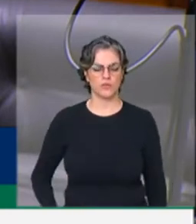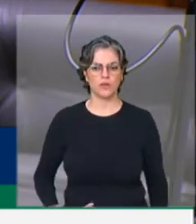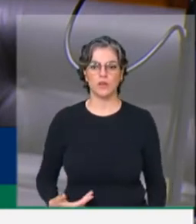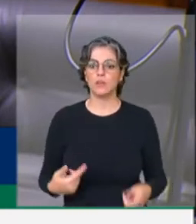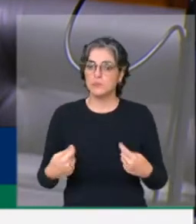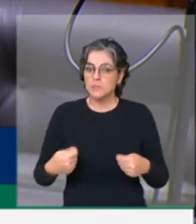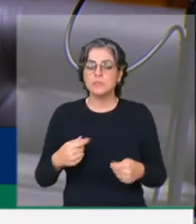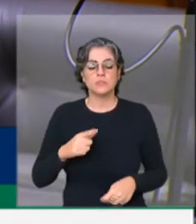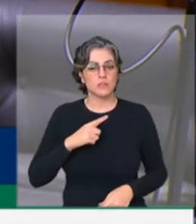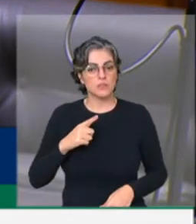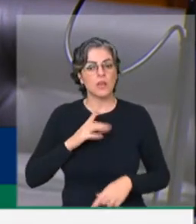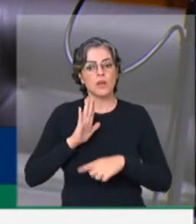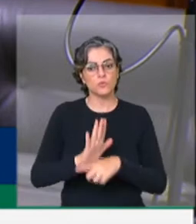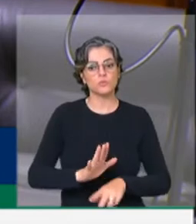BLICOS, SR. PRESIDENTE, PARA INVESTIR EM POLÍTICAS